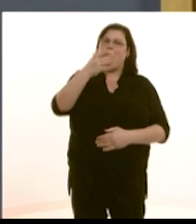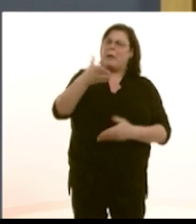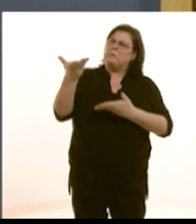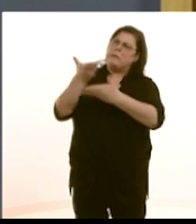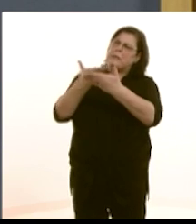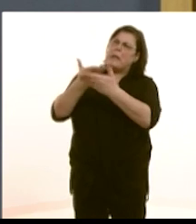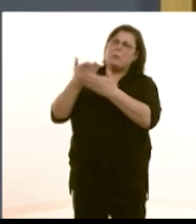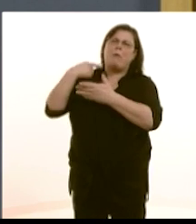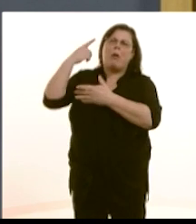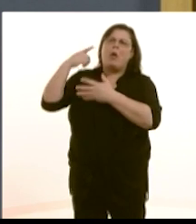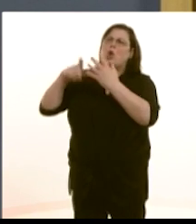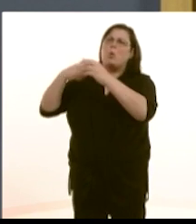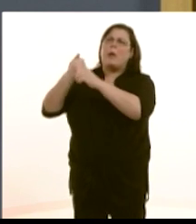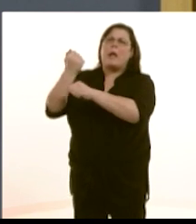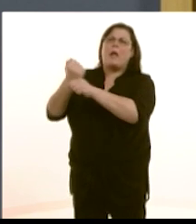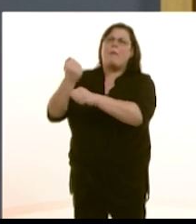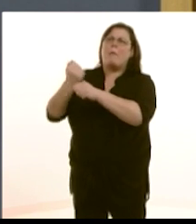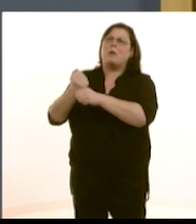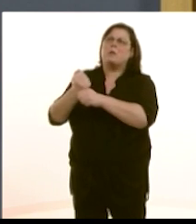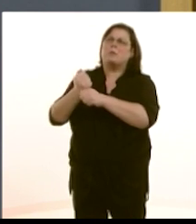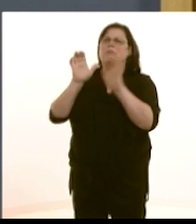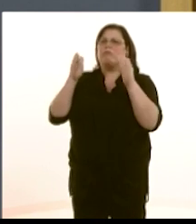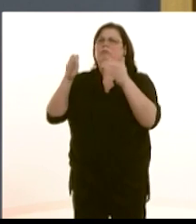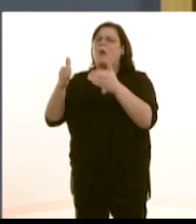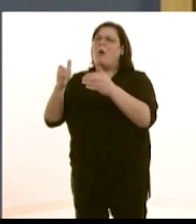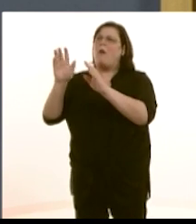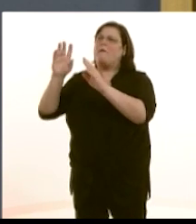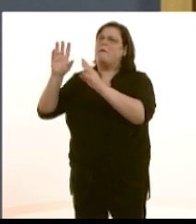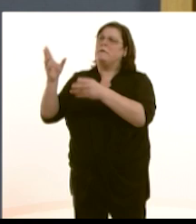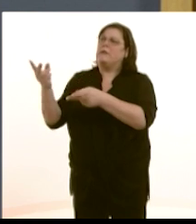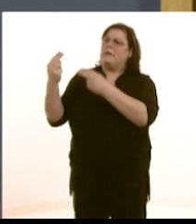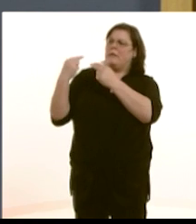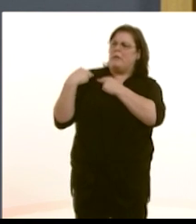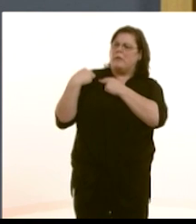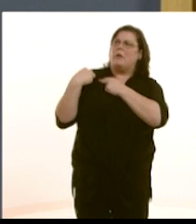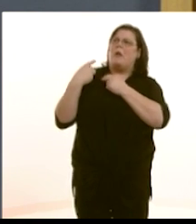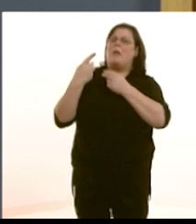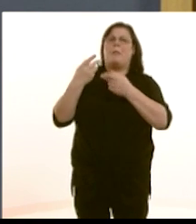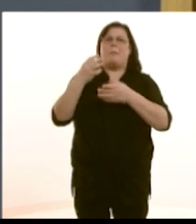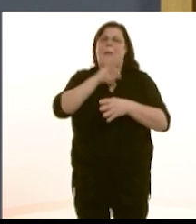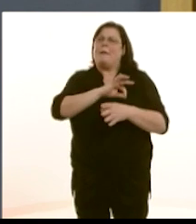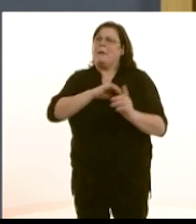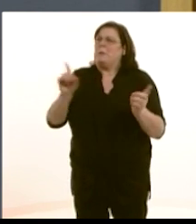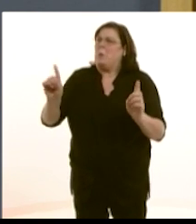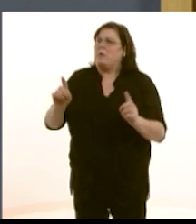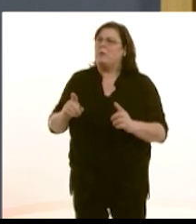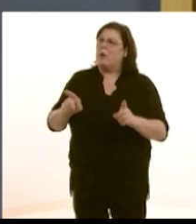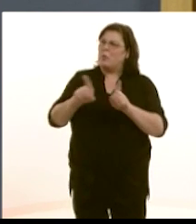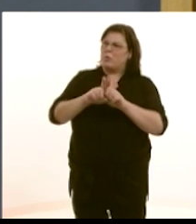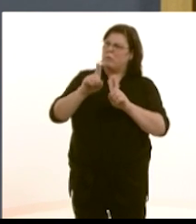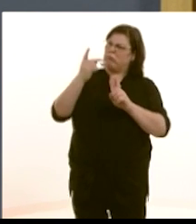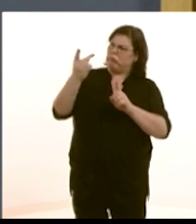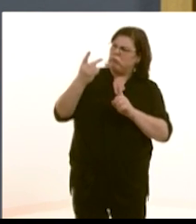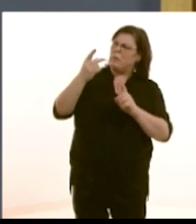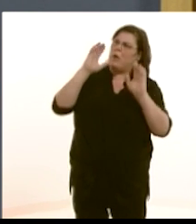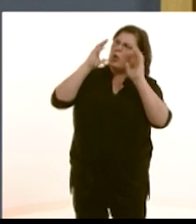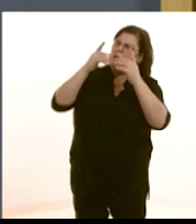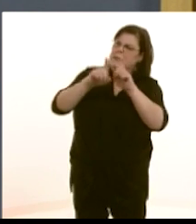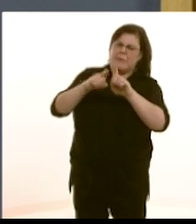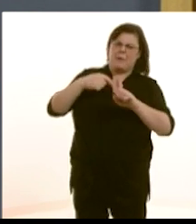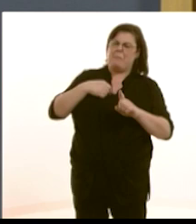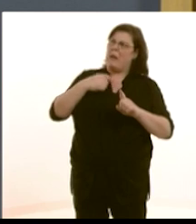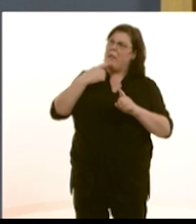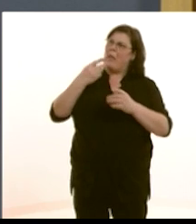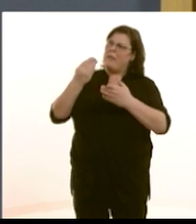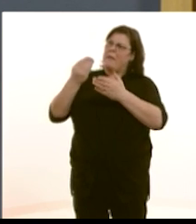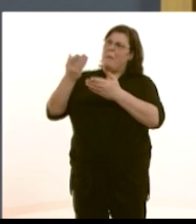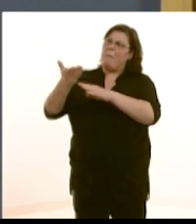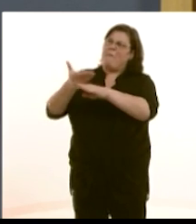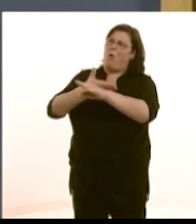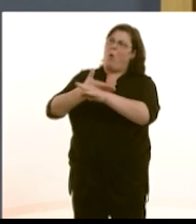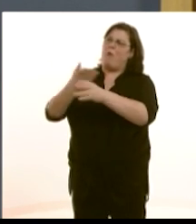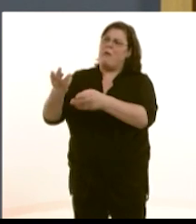yn rhannu fy mhryder i y gallaiír gronfa gael ei thorri cyn cael ei datganoli, yn debyg